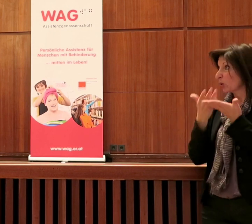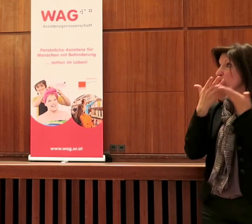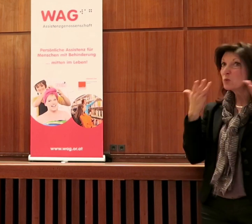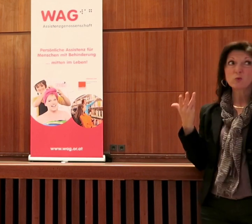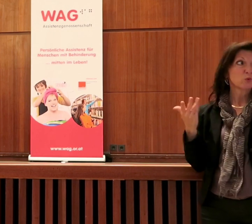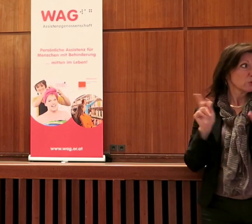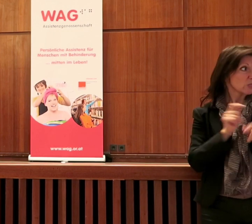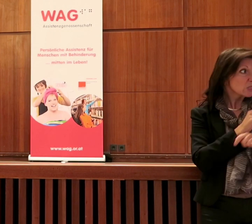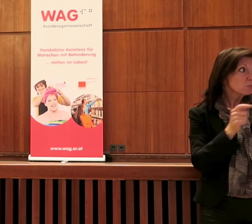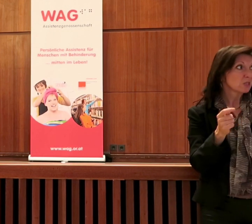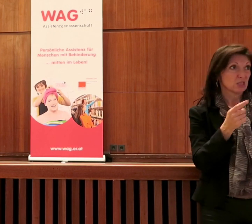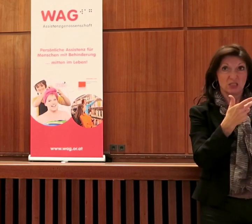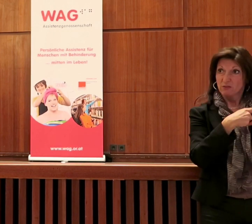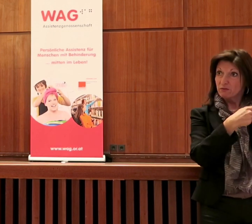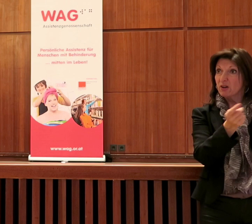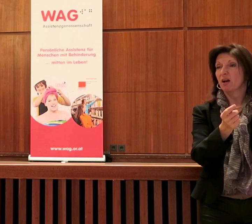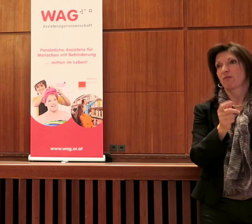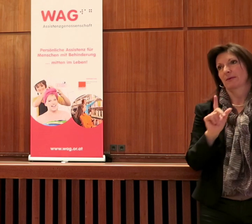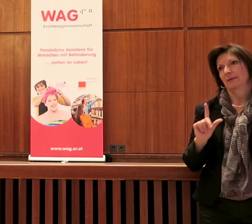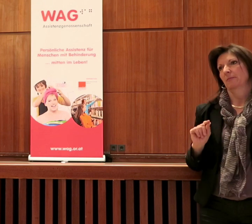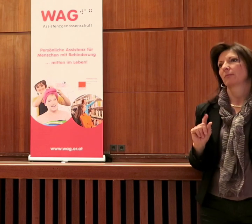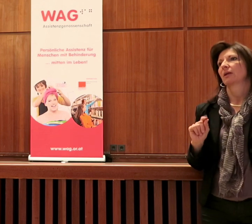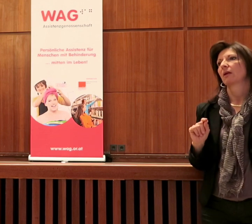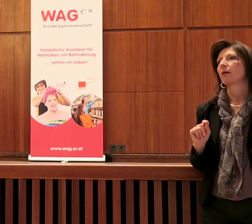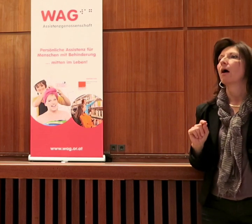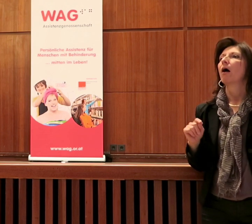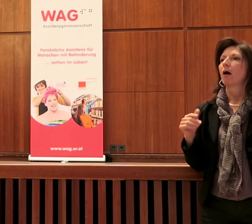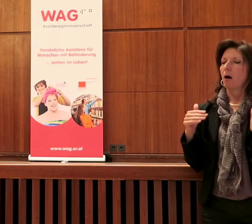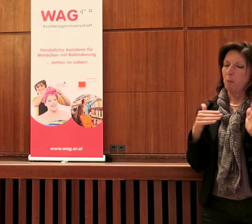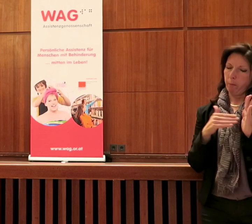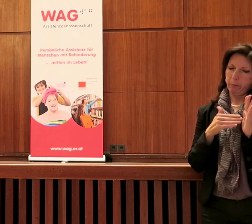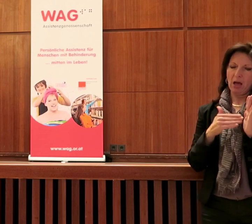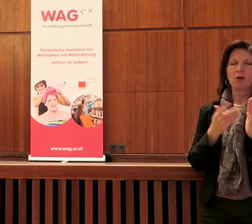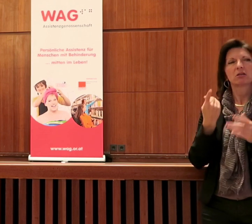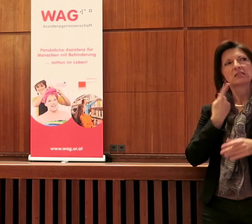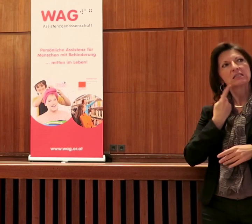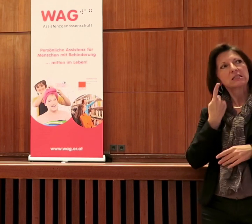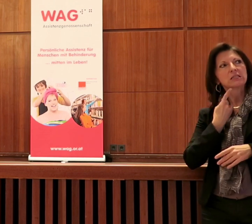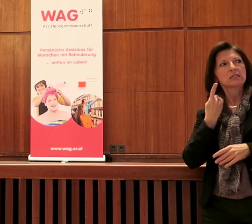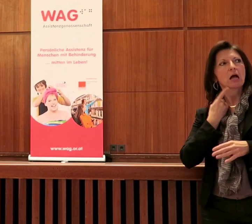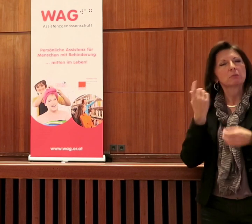und da natürlich ist Improvisationstalent gefragt. Na, was kann man jetzt als Blindenstockersatz verwenden.